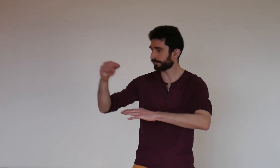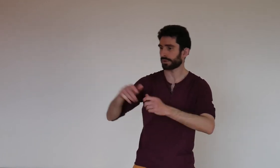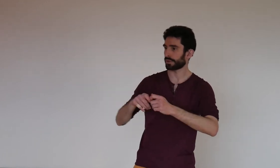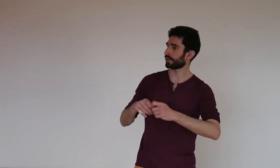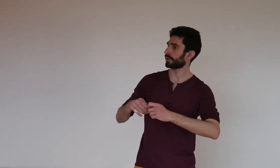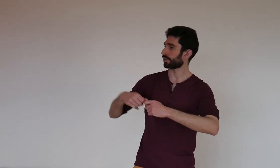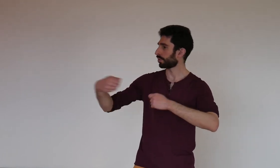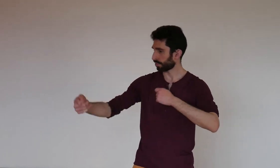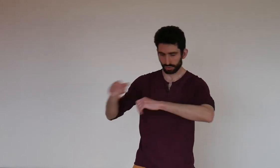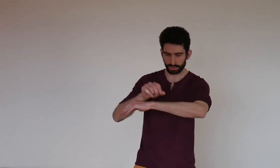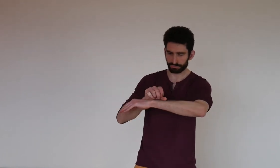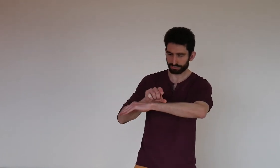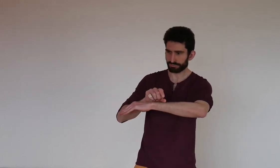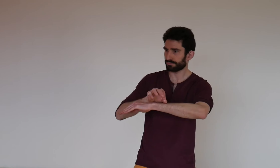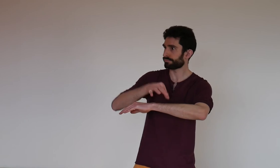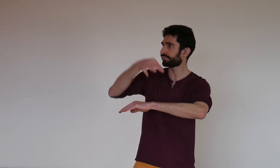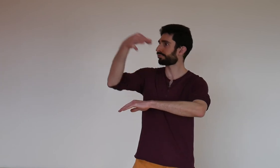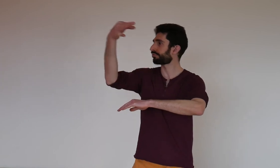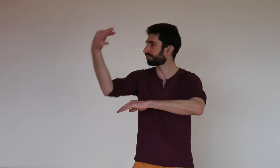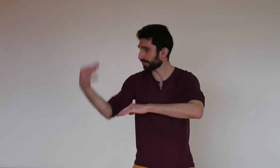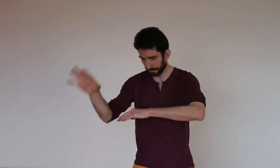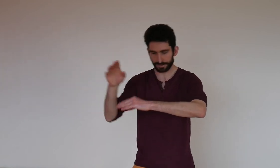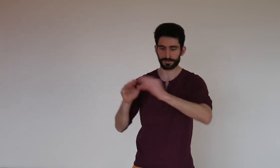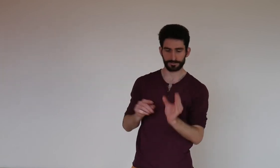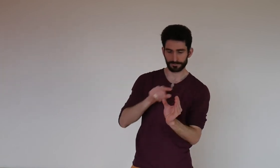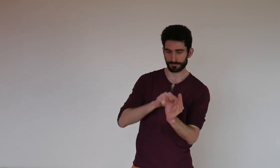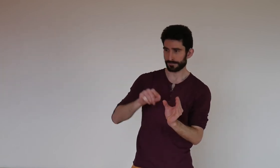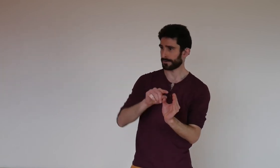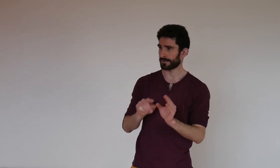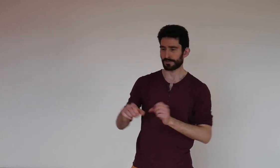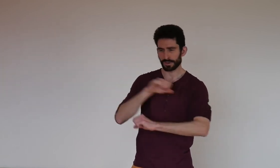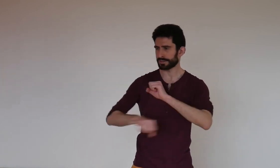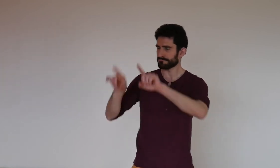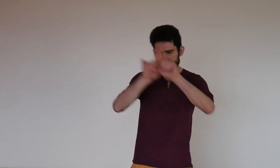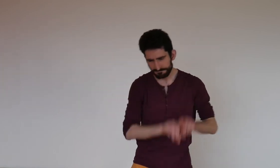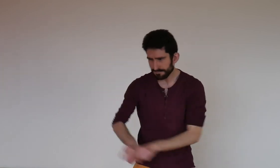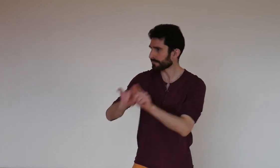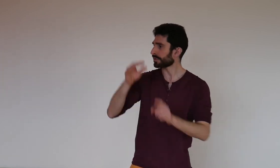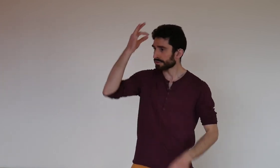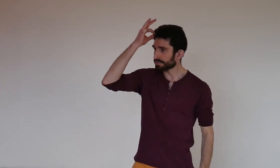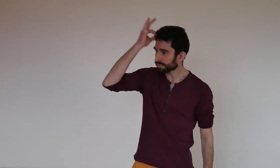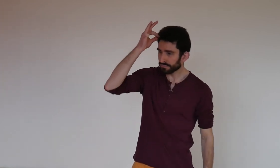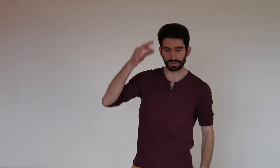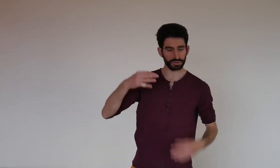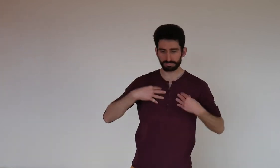ou de longueur (court, long), la structure du follicule pileux reste identique que ce soit